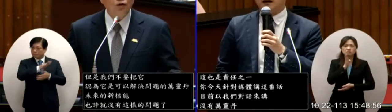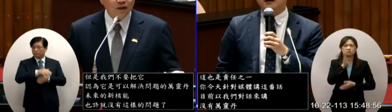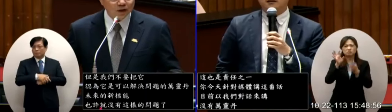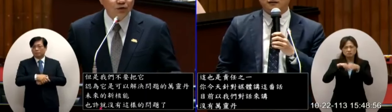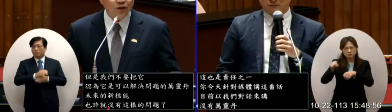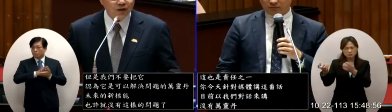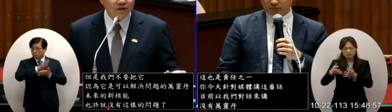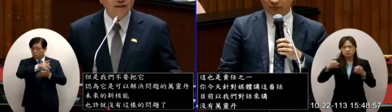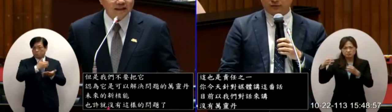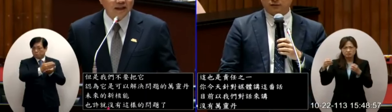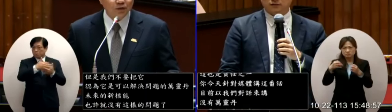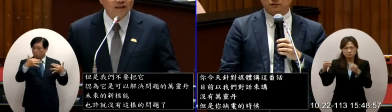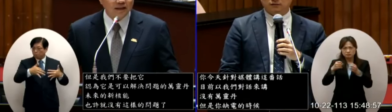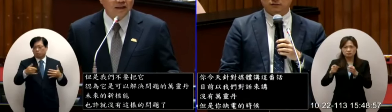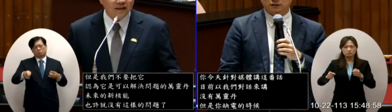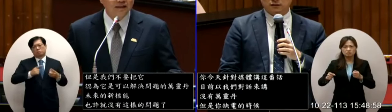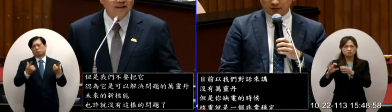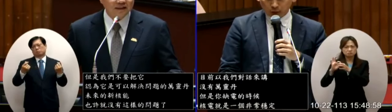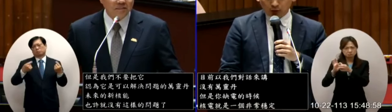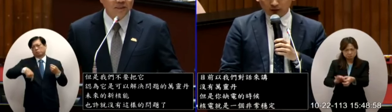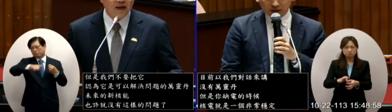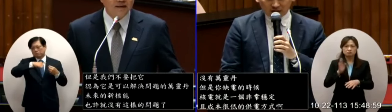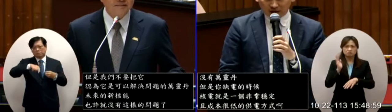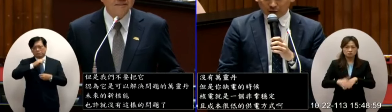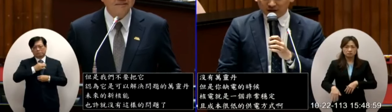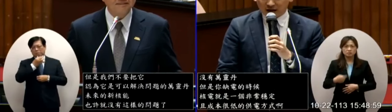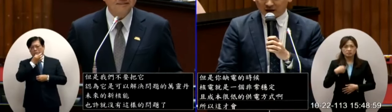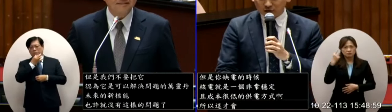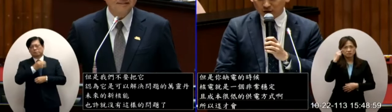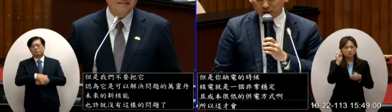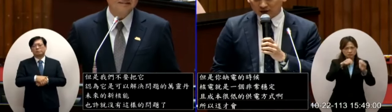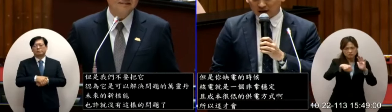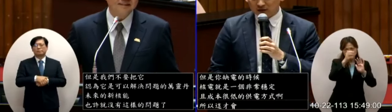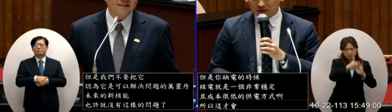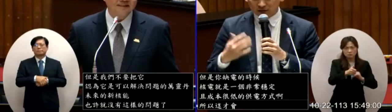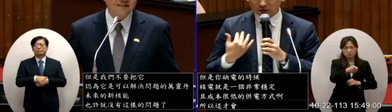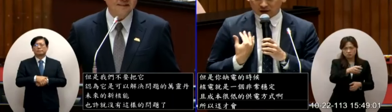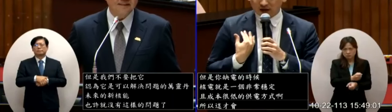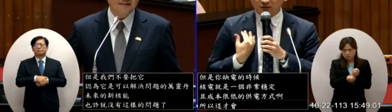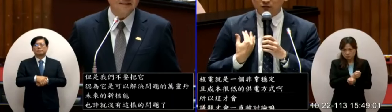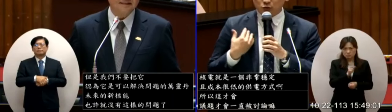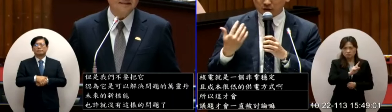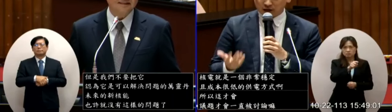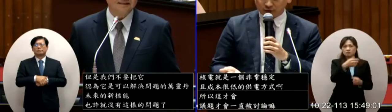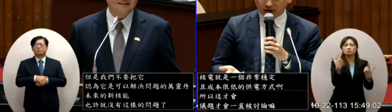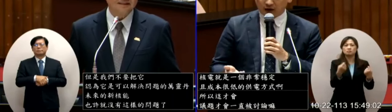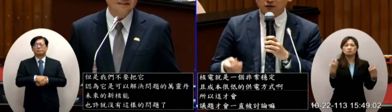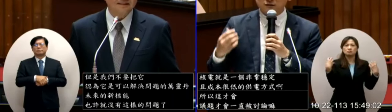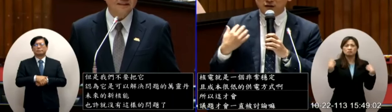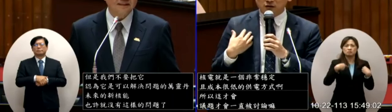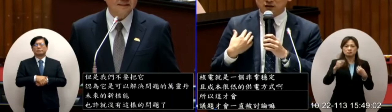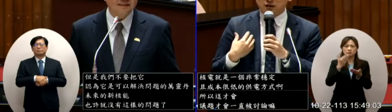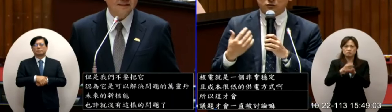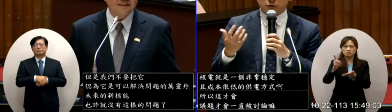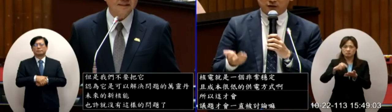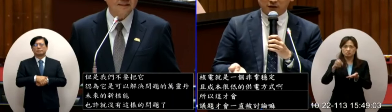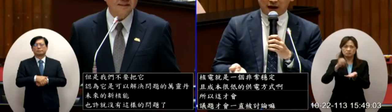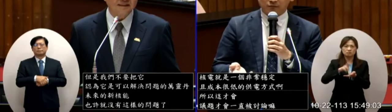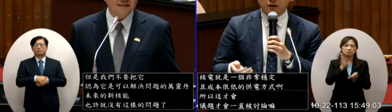後端的處理又是大家非常的 我們只要提醒院長 就是院長您有責任去處理核廢料 您也有責任處理核安